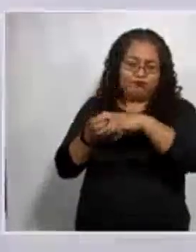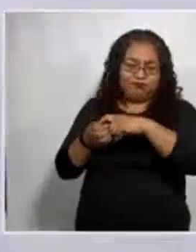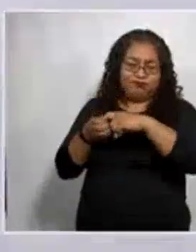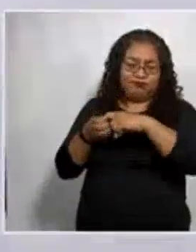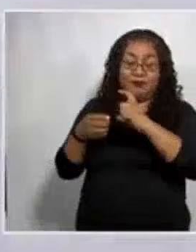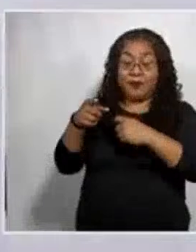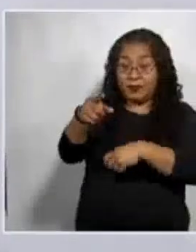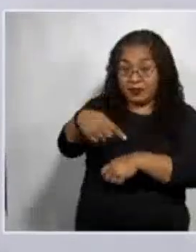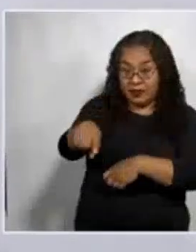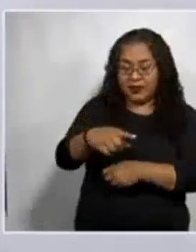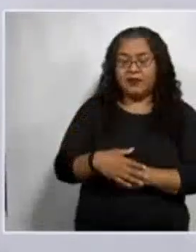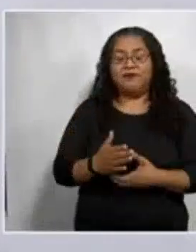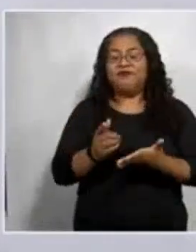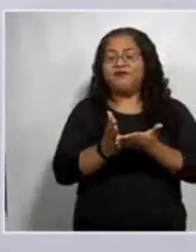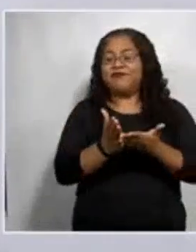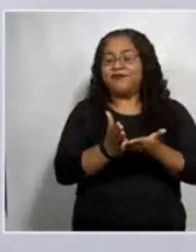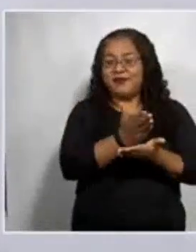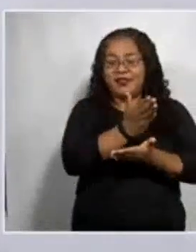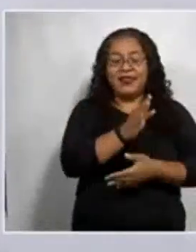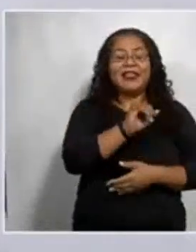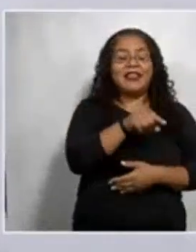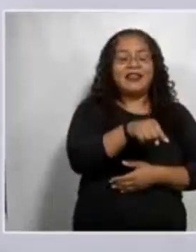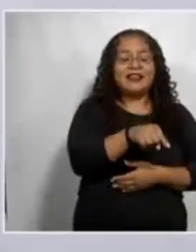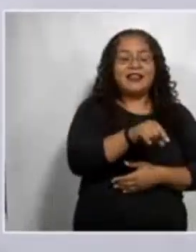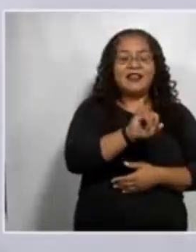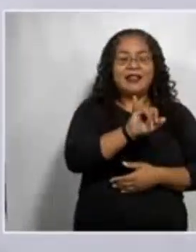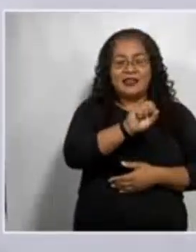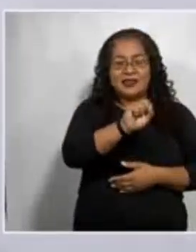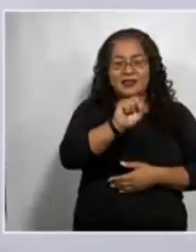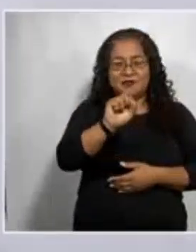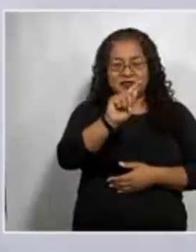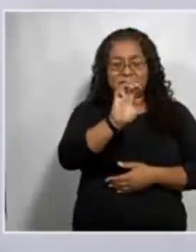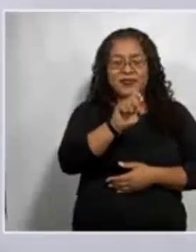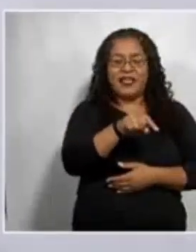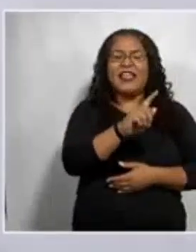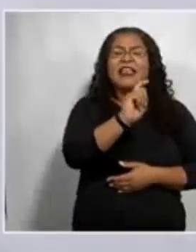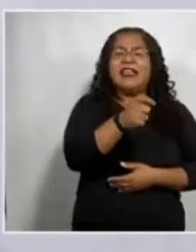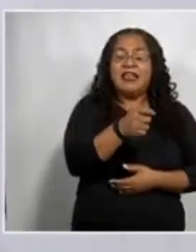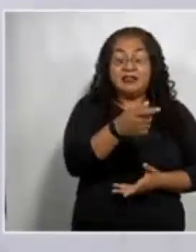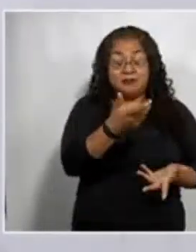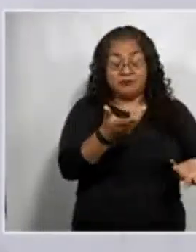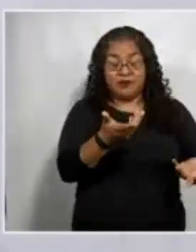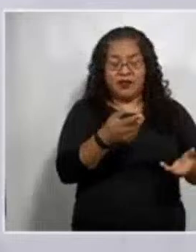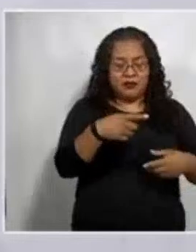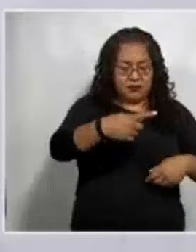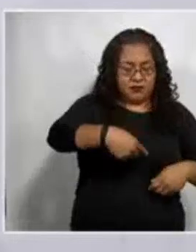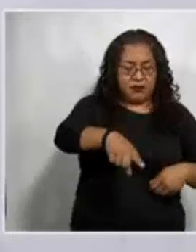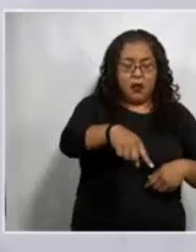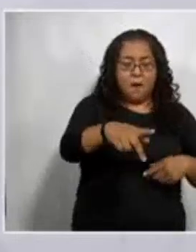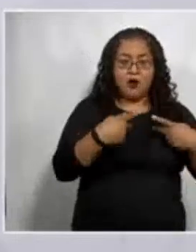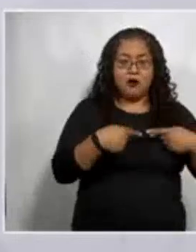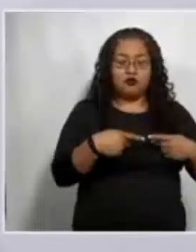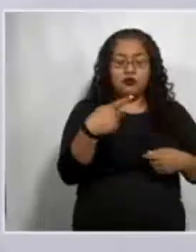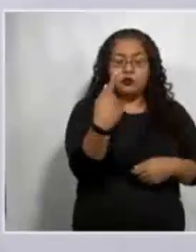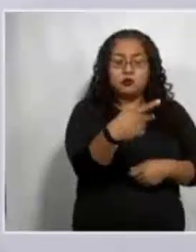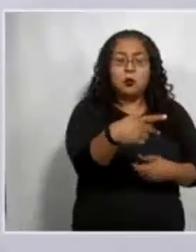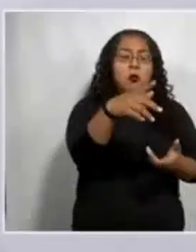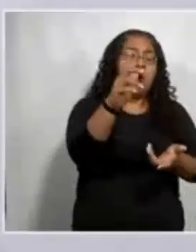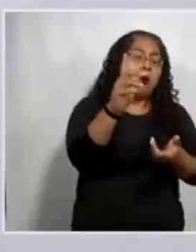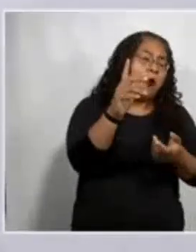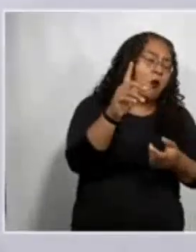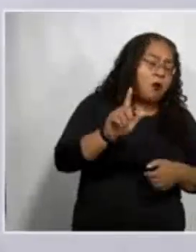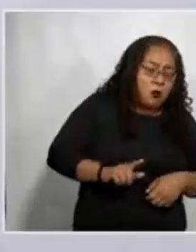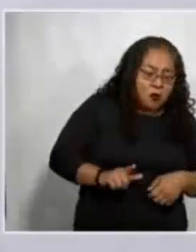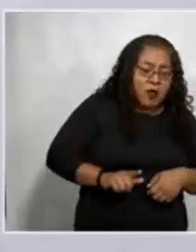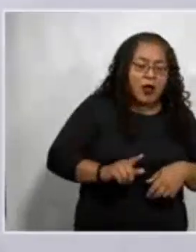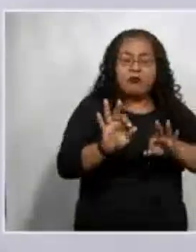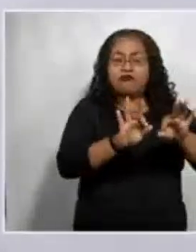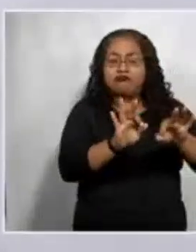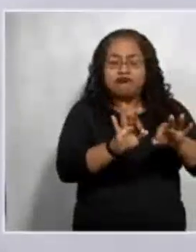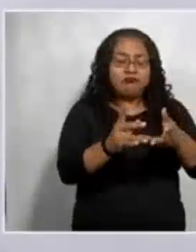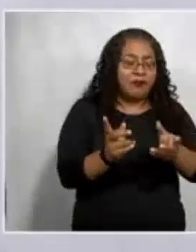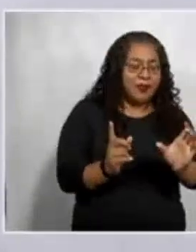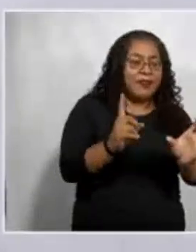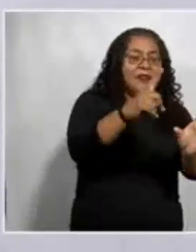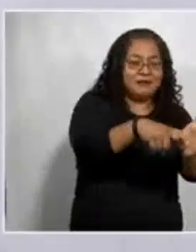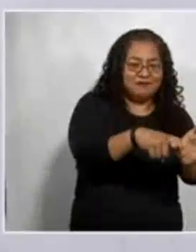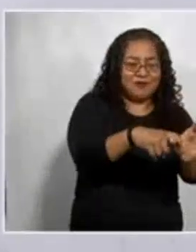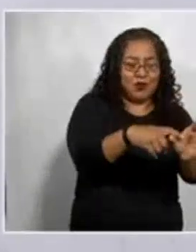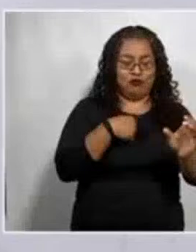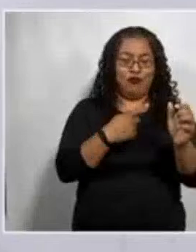El IE pues es para los trabajadores y trabajadoras del Estado. A mí me toca el Iste como presidenta